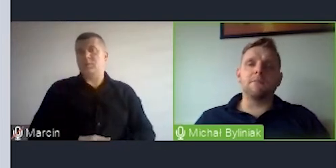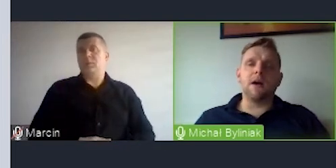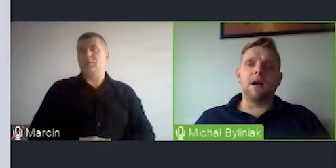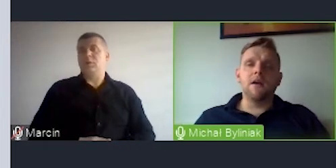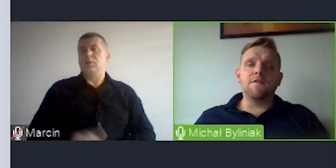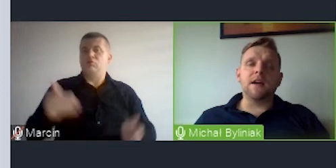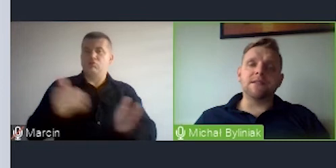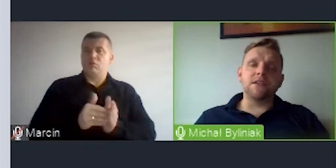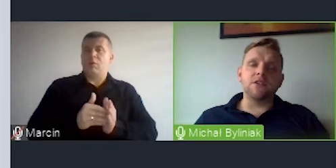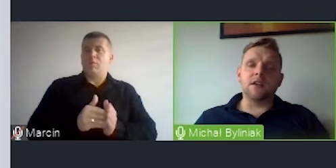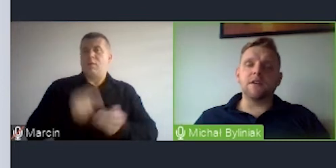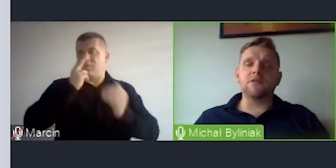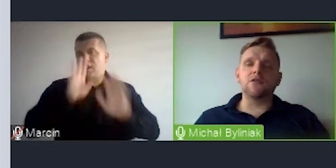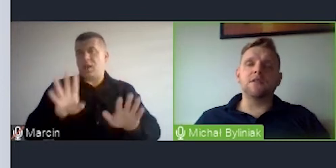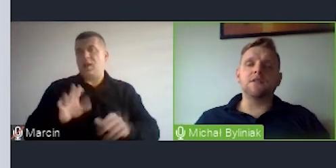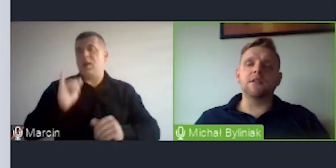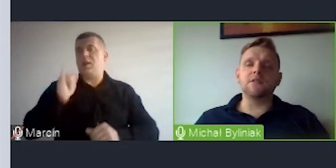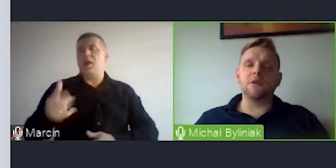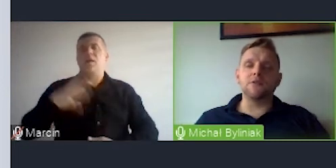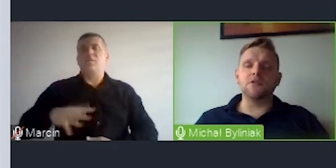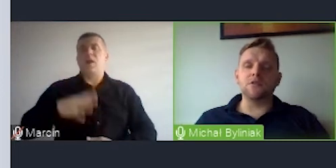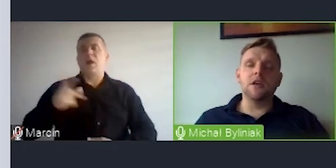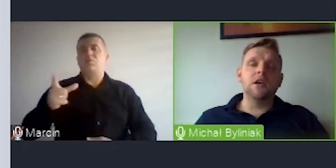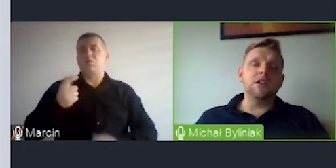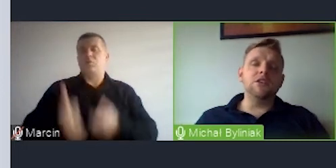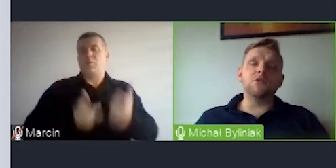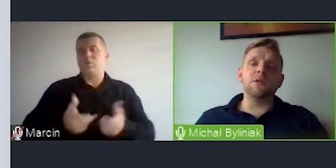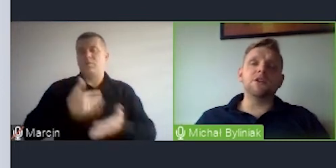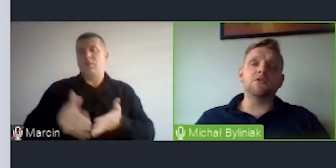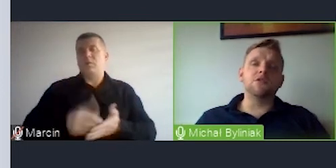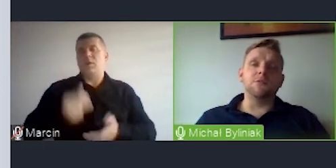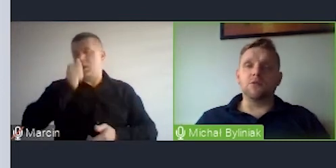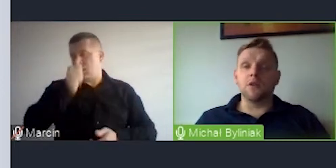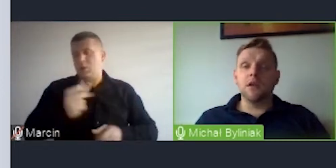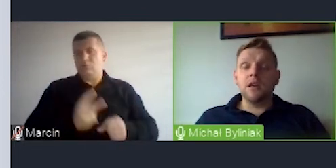że trzeba wykazać jakiej wartości ten wydatek został poniesiony i nie można przekroczyć limitu.